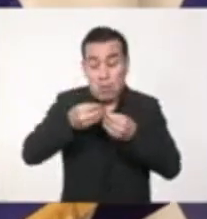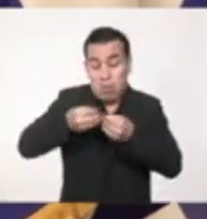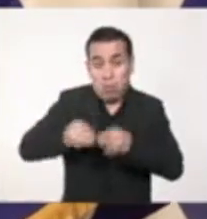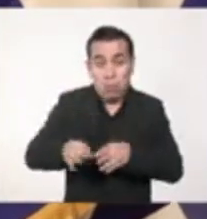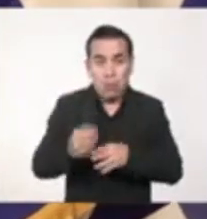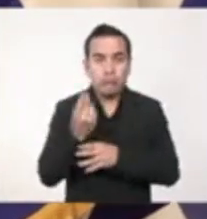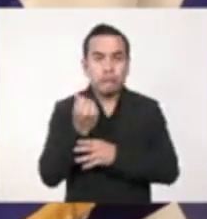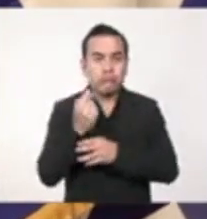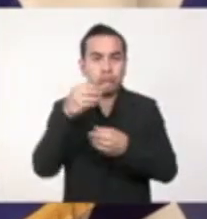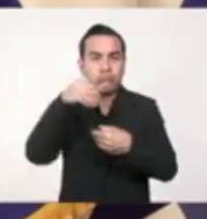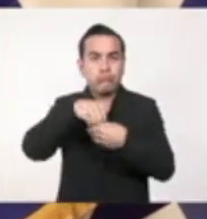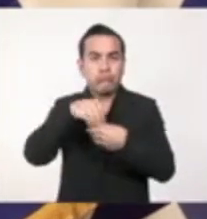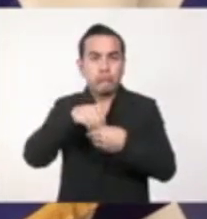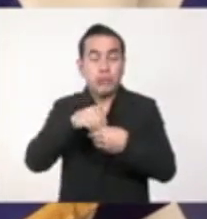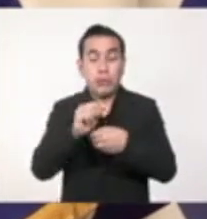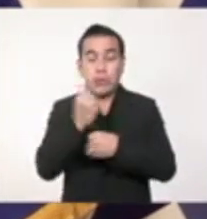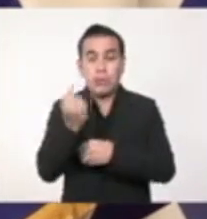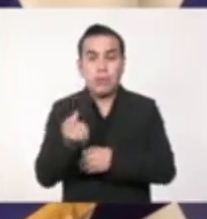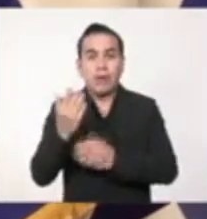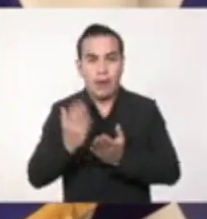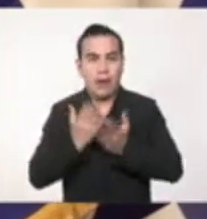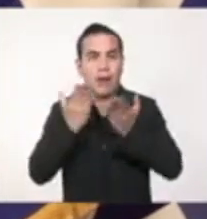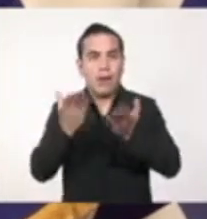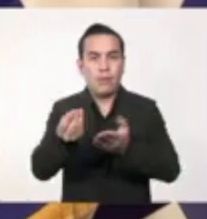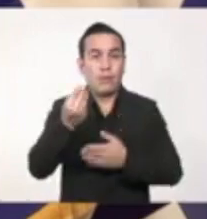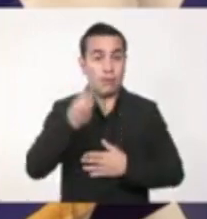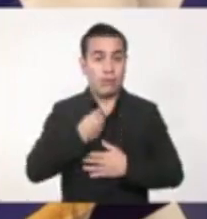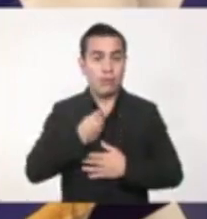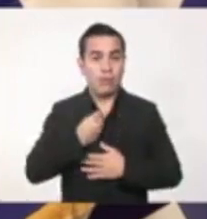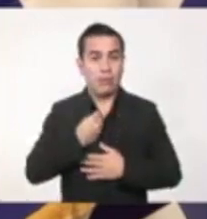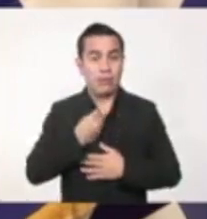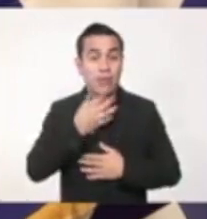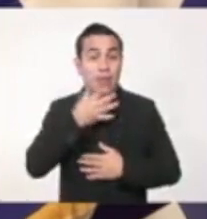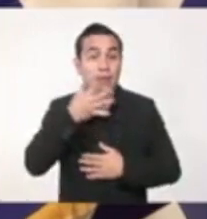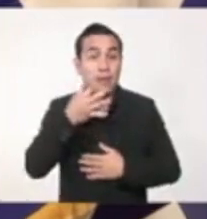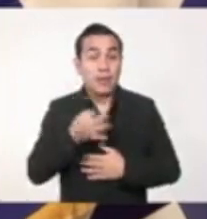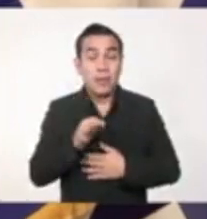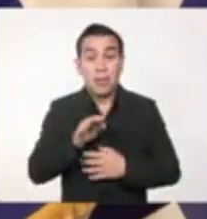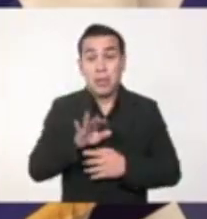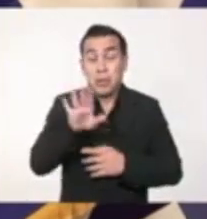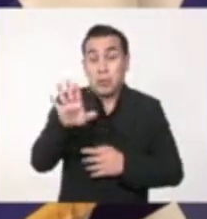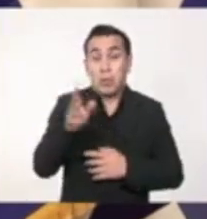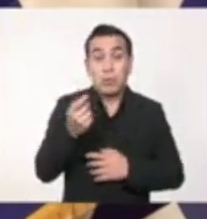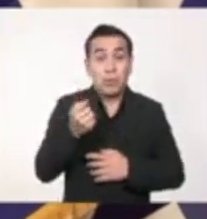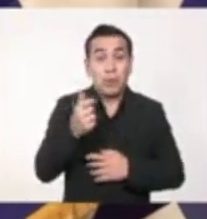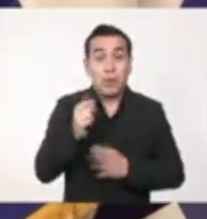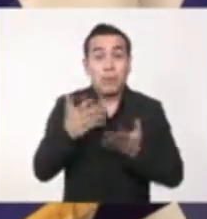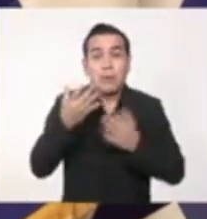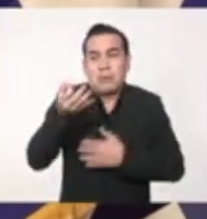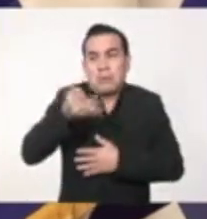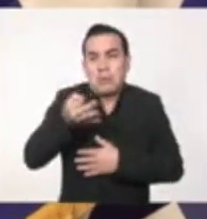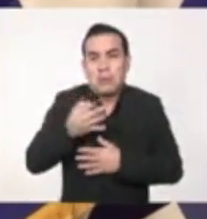corriendo de atrás y se la levanta y se la va a dar. Publicidad porque tiene que tener lo que hacen y lo